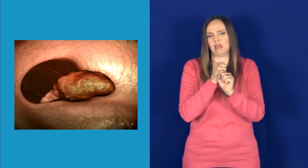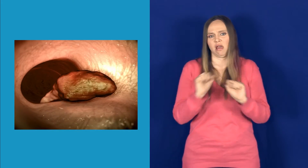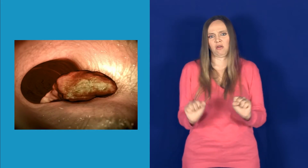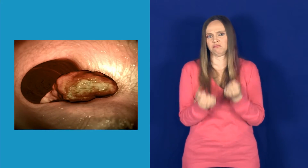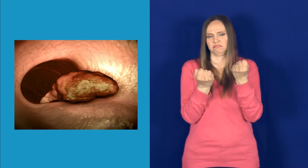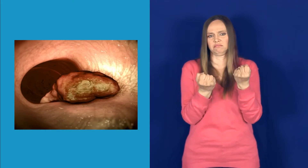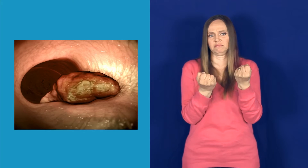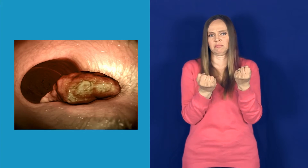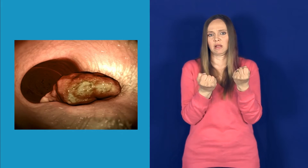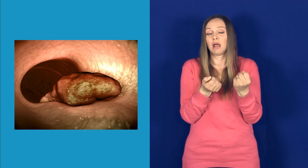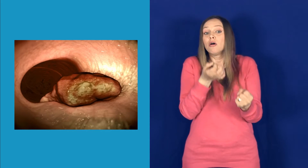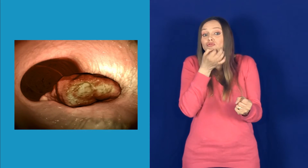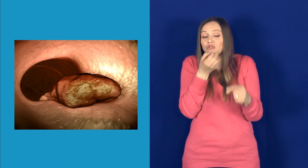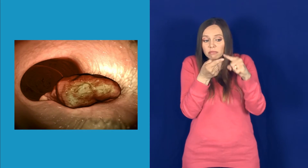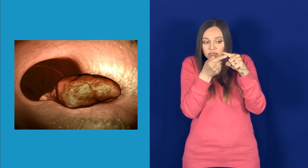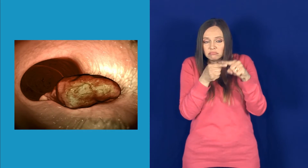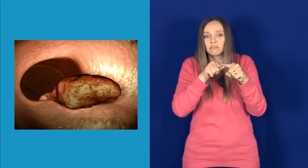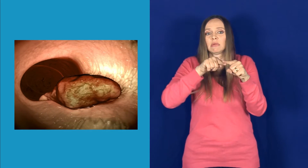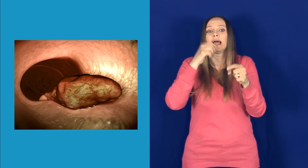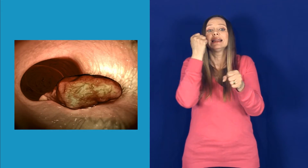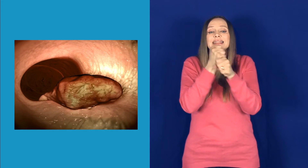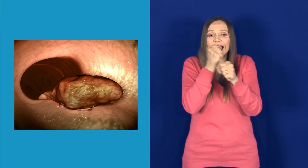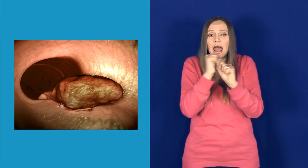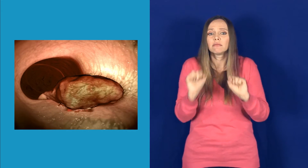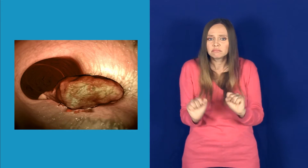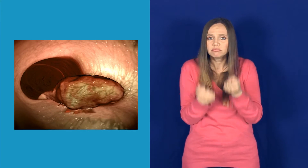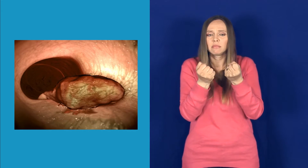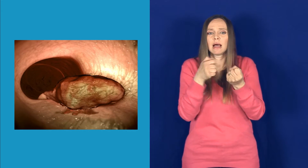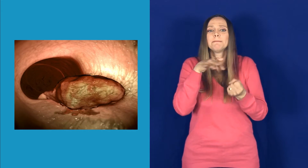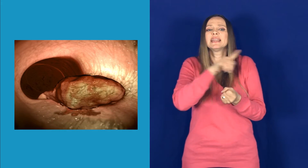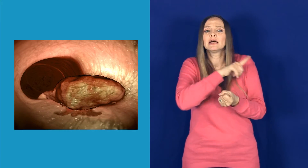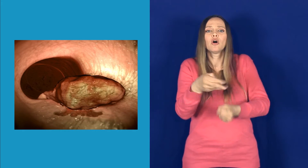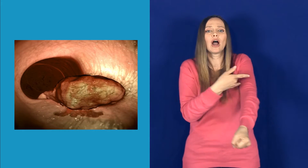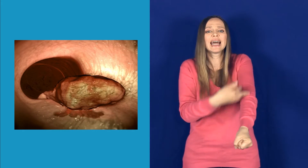Če polipi delajo težave, pride do krvavitve iz črevesa.